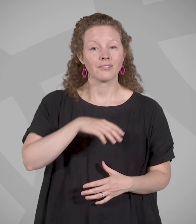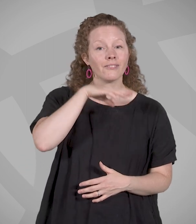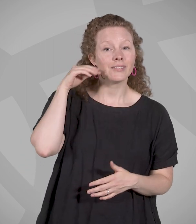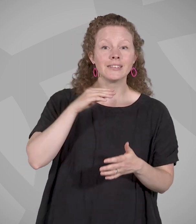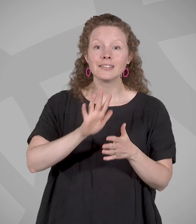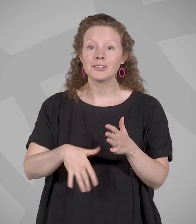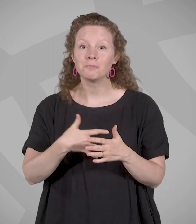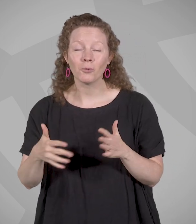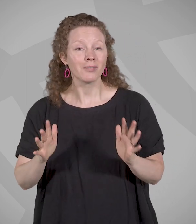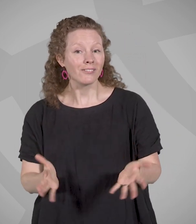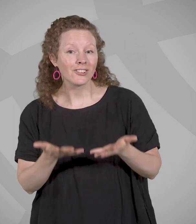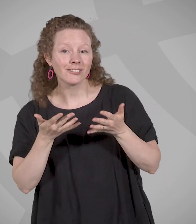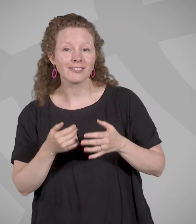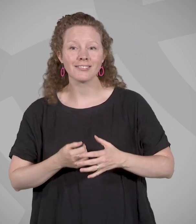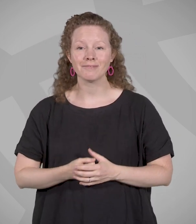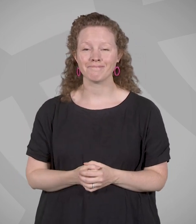Suomenruotsalainen viittomakieli ja sen elvytys.